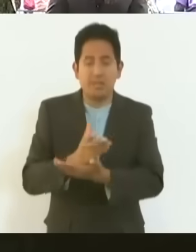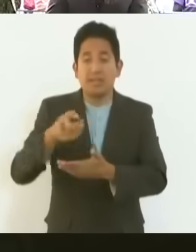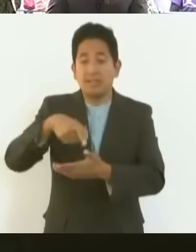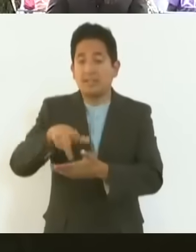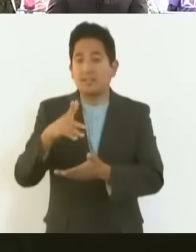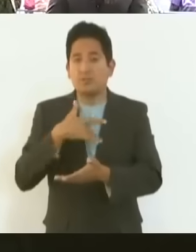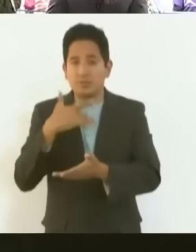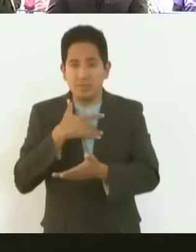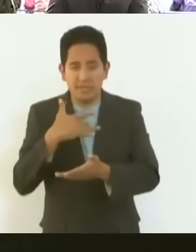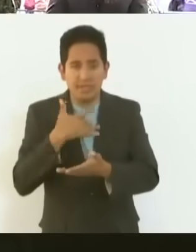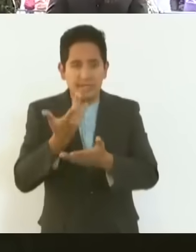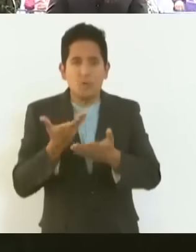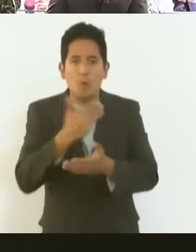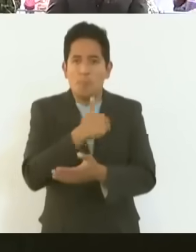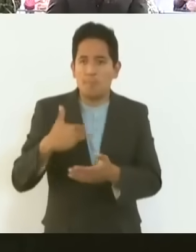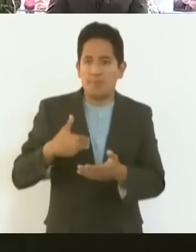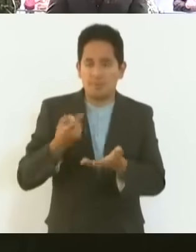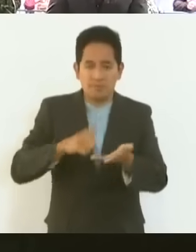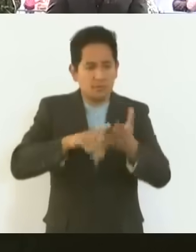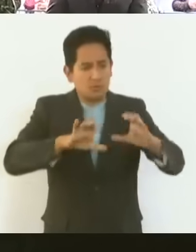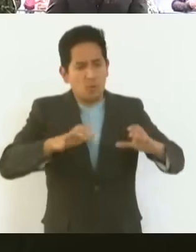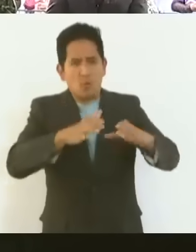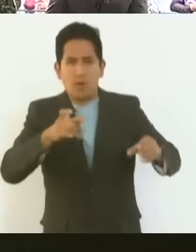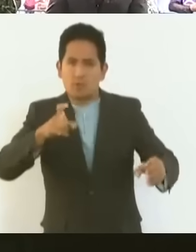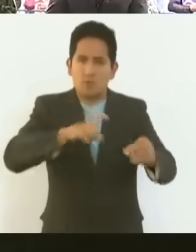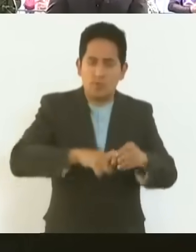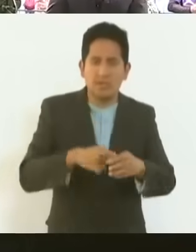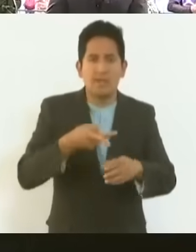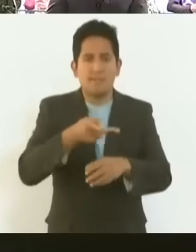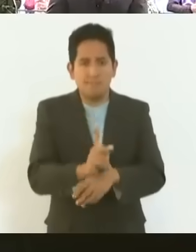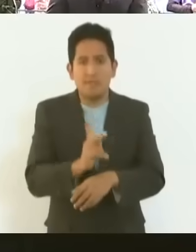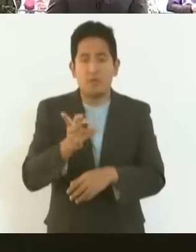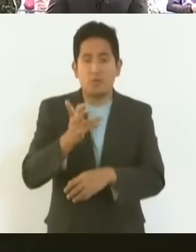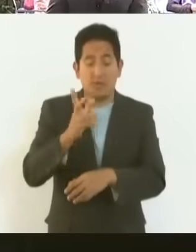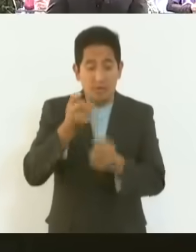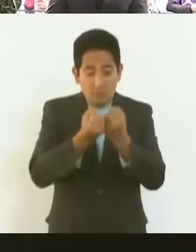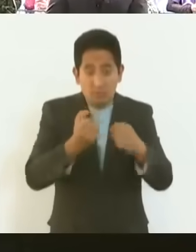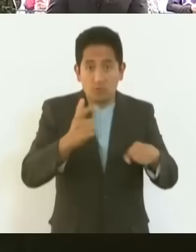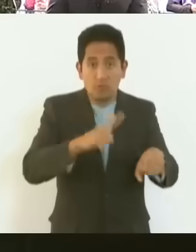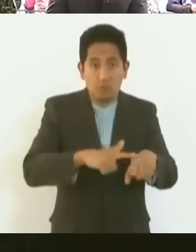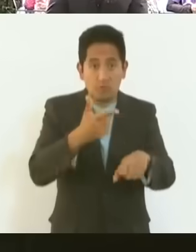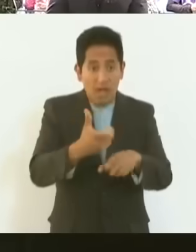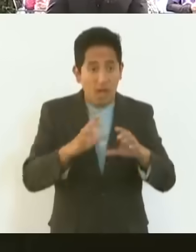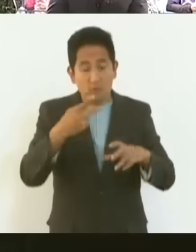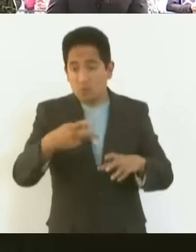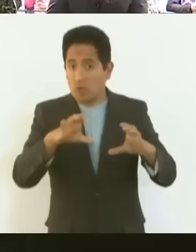de una comunidad, que nunca ni el gobierno ni la sociedad los van a dejar solos. Esa es la esencia.